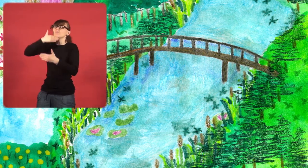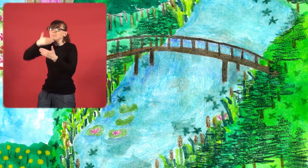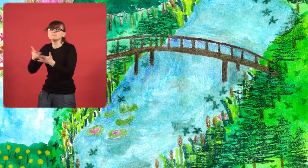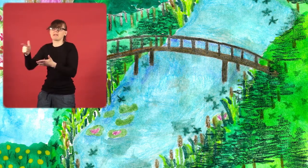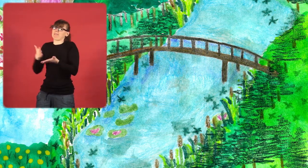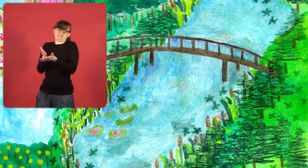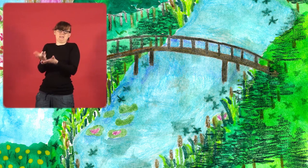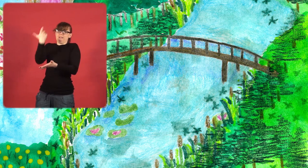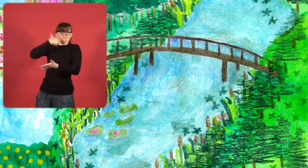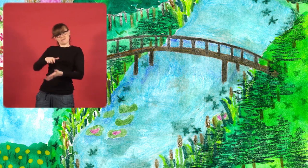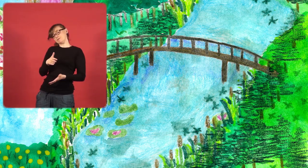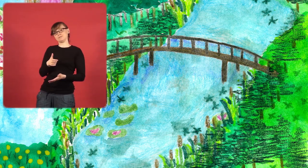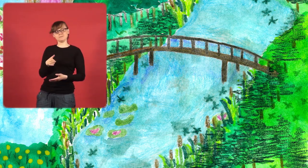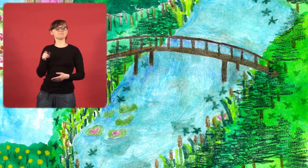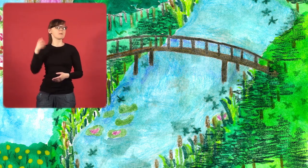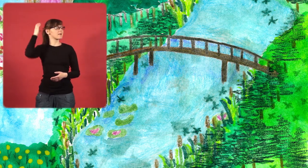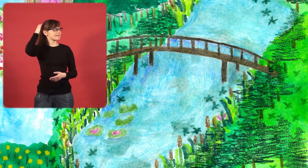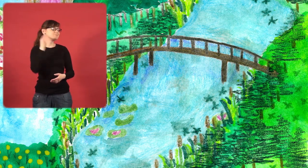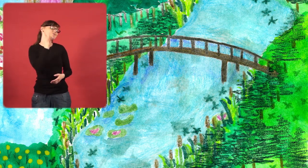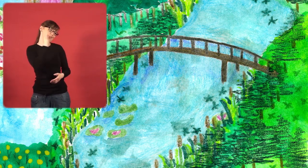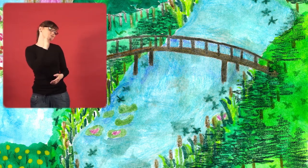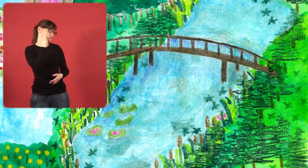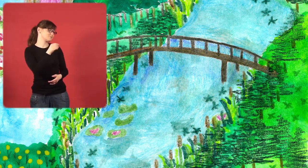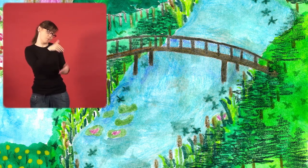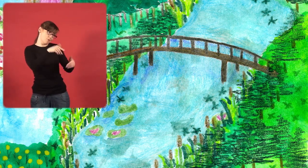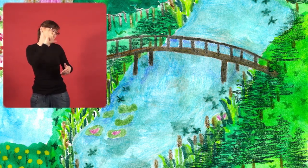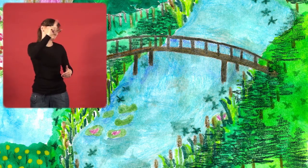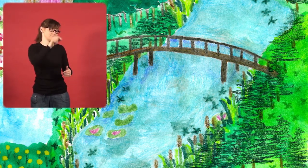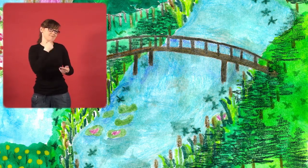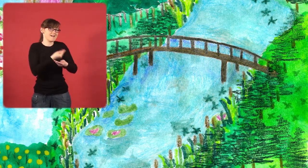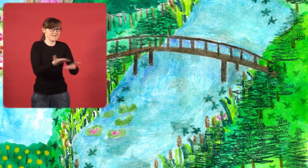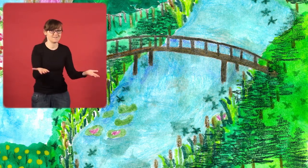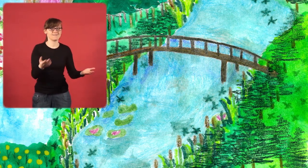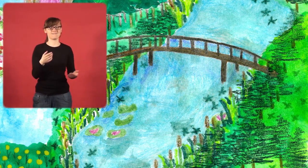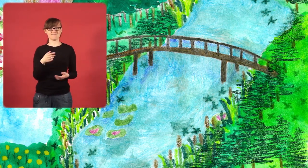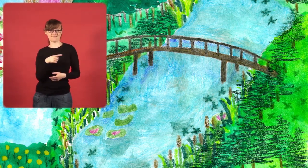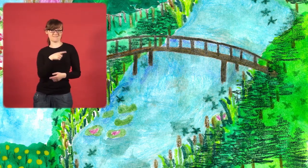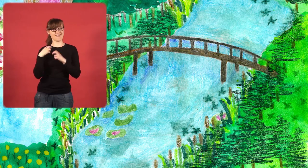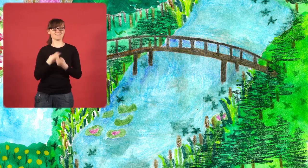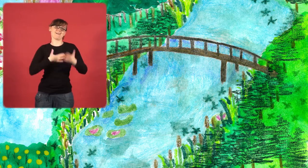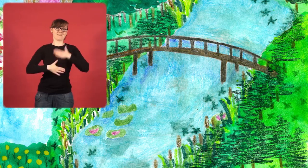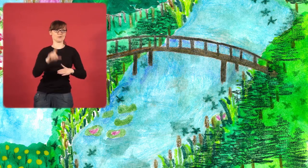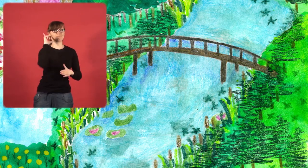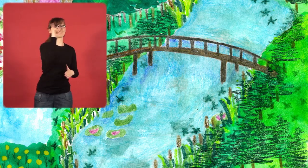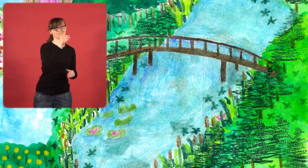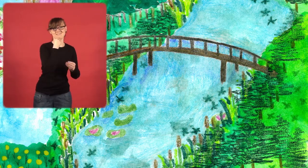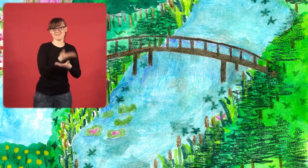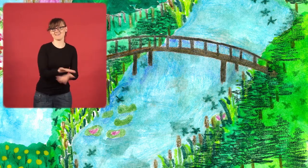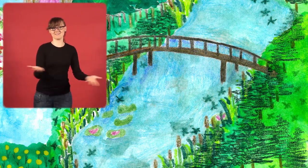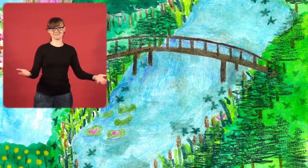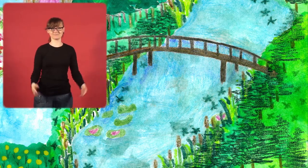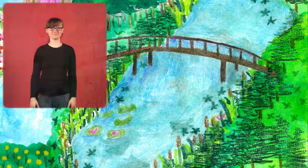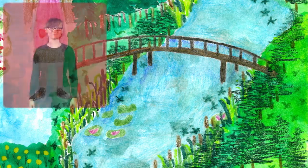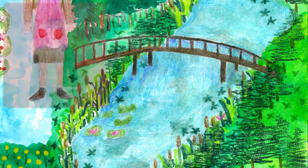Dziewczynka odparła, że bardzo chciała iść na piknik, a przyznanie się do winy było warunkiem, by mogła wyjść z pokoju. Maryla przeprosiła ją za to, że zwątpiła w jej prawdomówność i kazała przygotować się do pikniku.